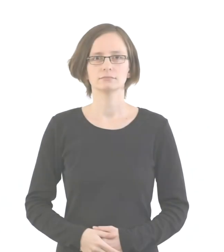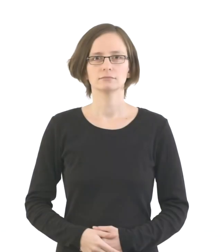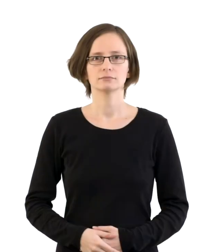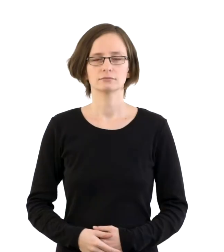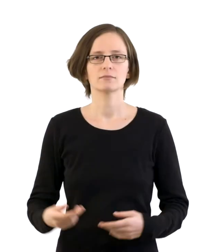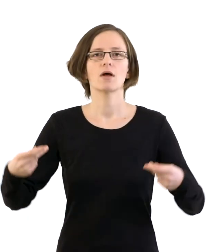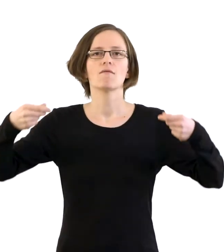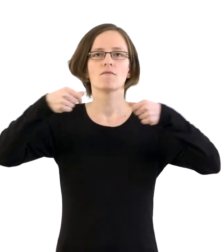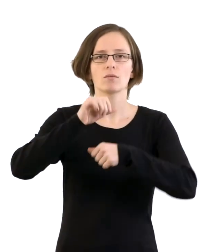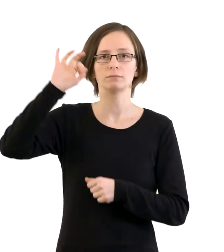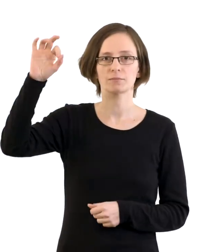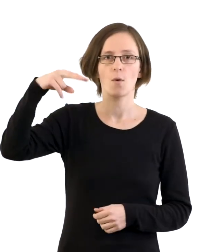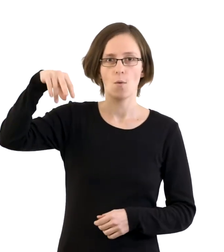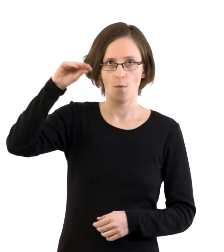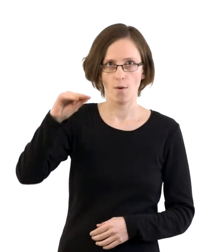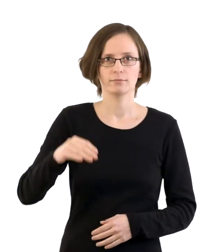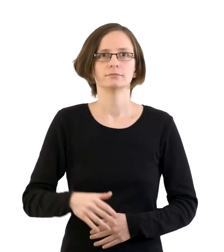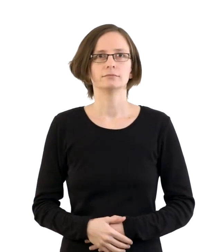Fundusze unijne